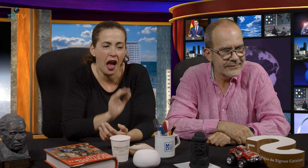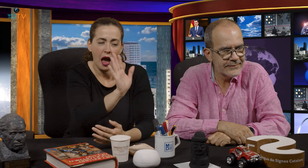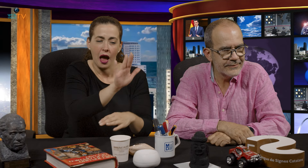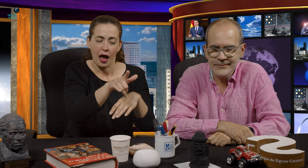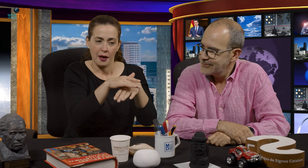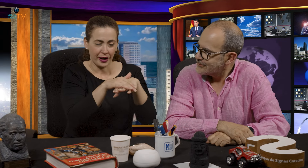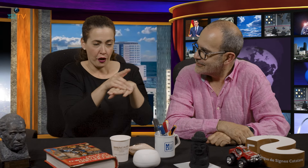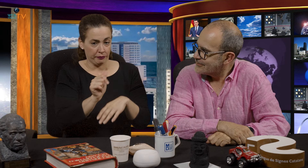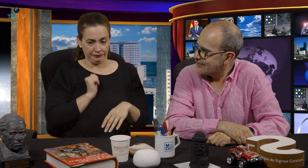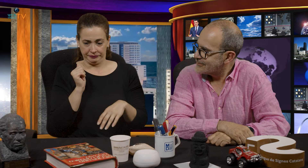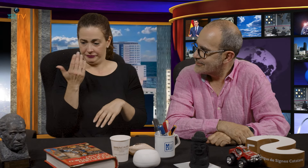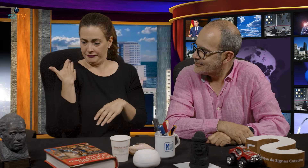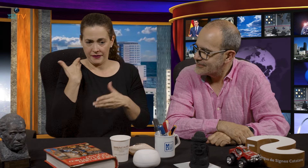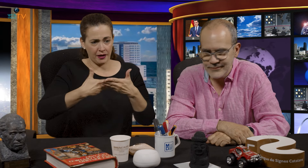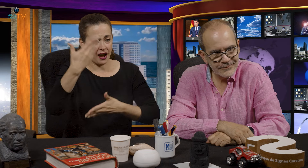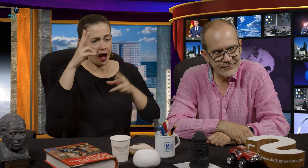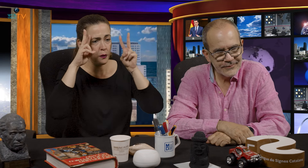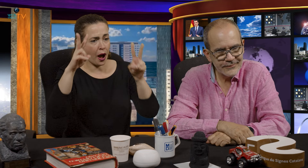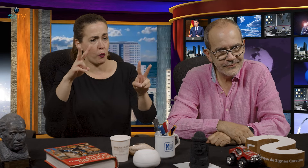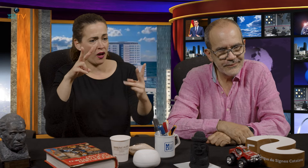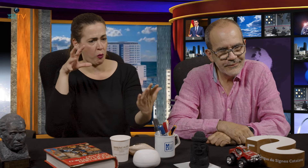Ah, perdón. El otro día en el periódico de la Vanguardia